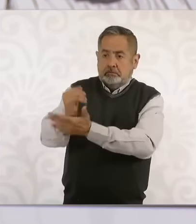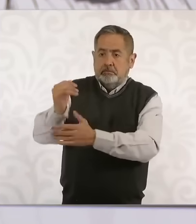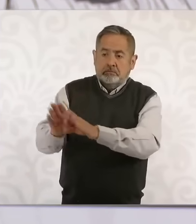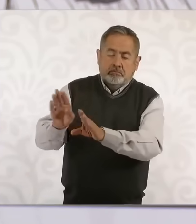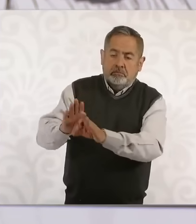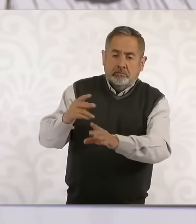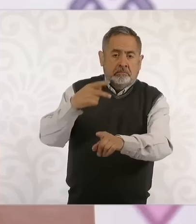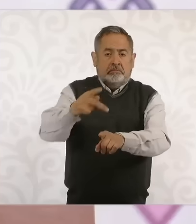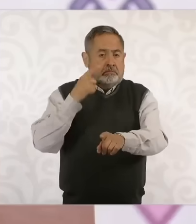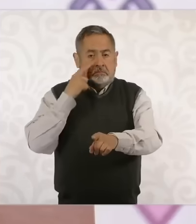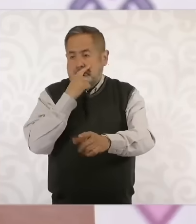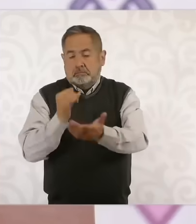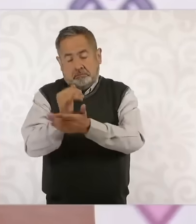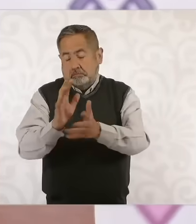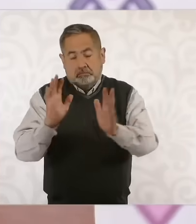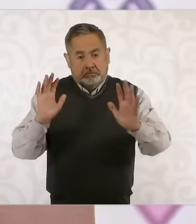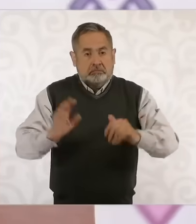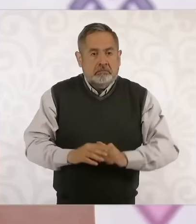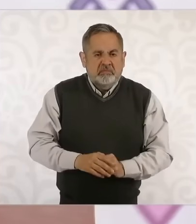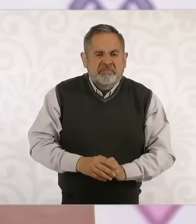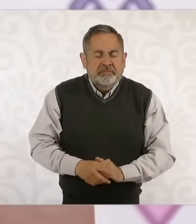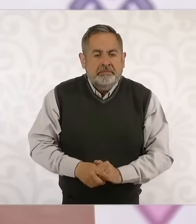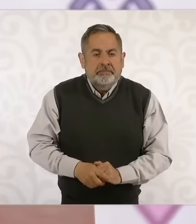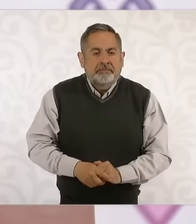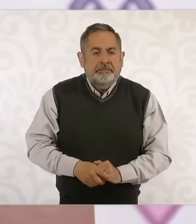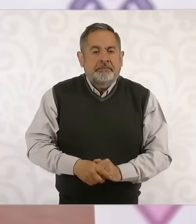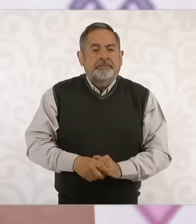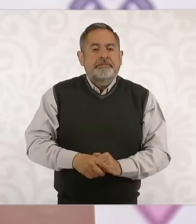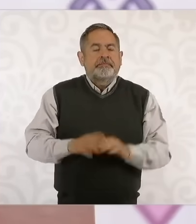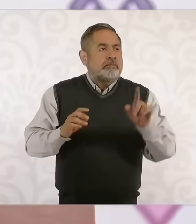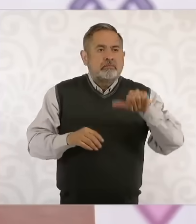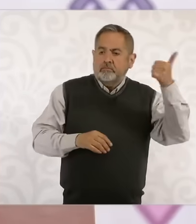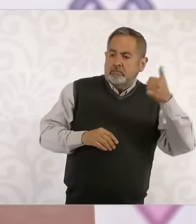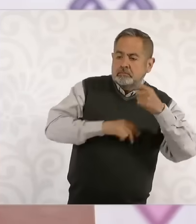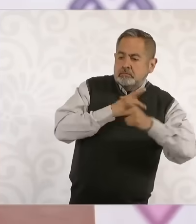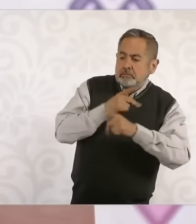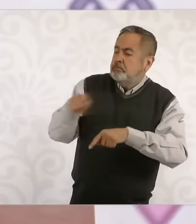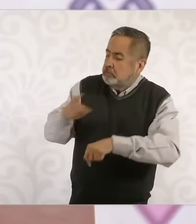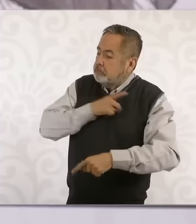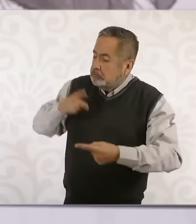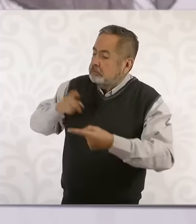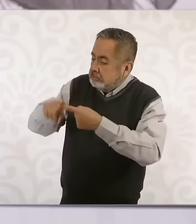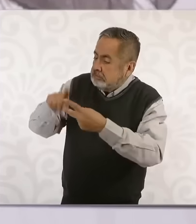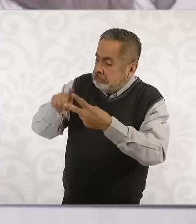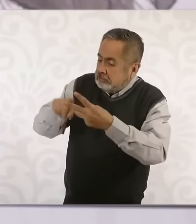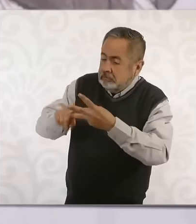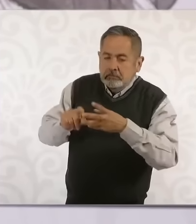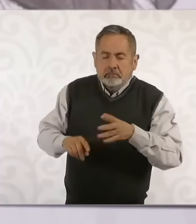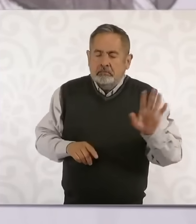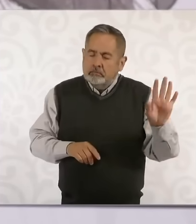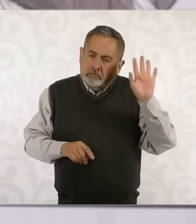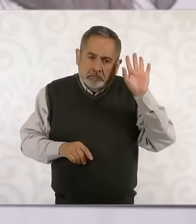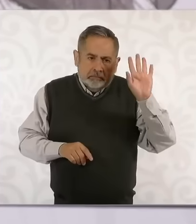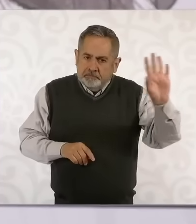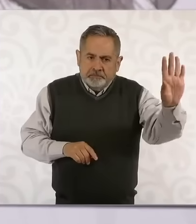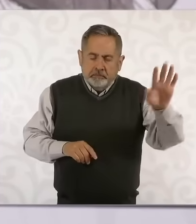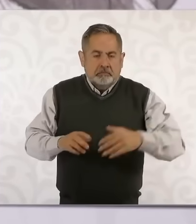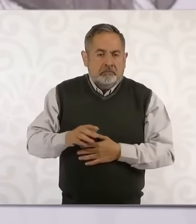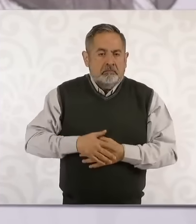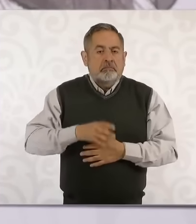más allá eh de la visión de otro país, que es lo que nosotros pensamos, que si queremos hacer del